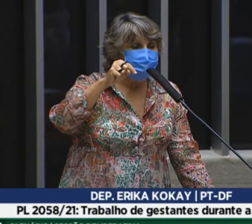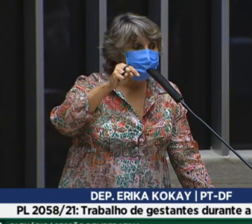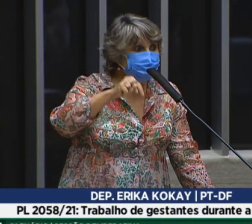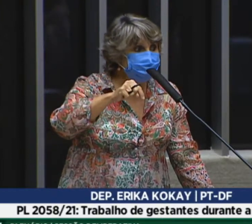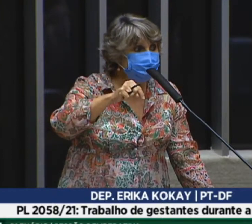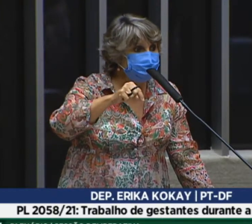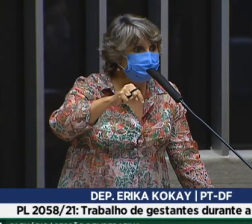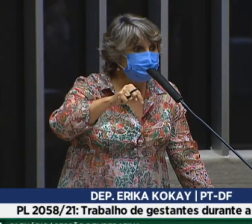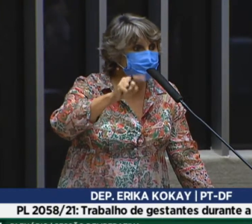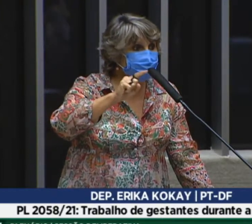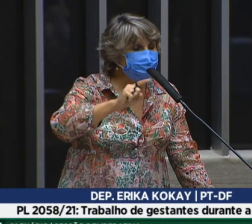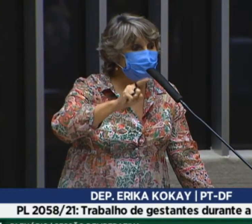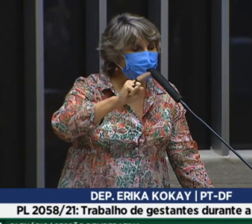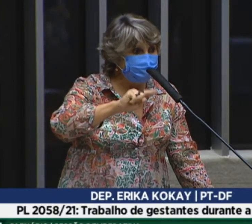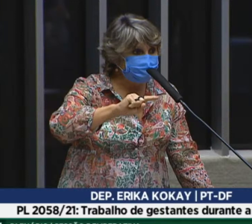TICA... QUE NÃO NEGASSE... PARA NEGOCIAR É A NEGAÇÃO